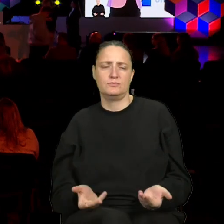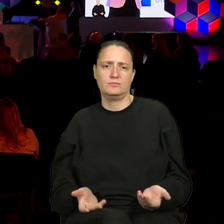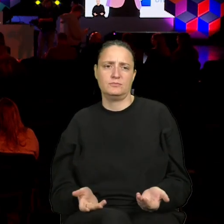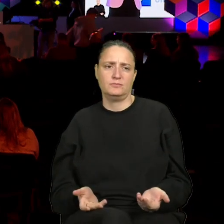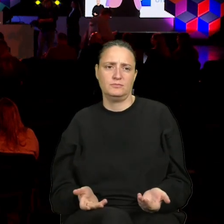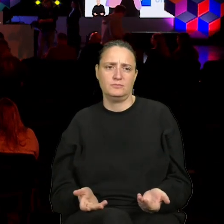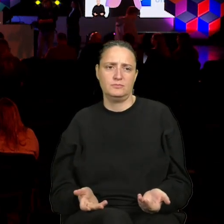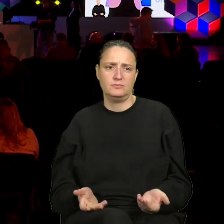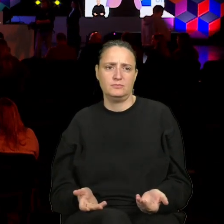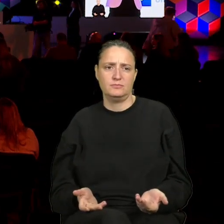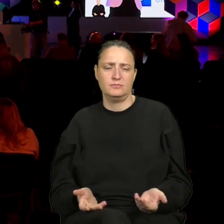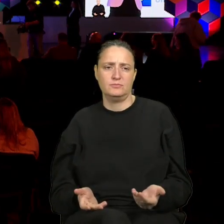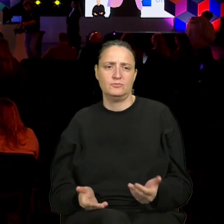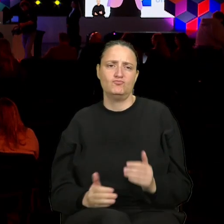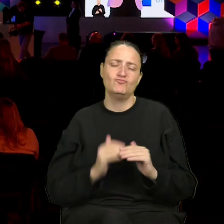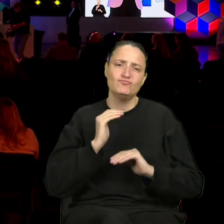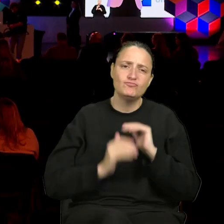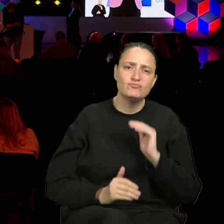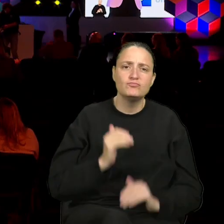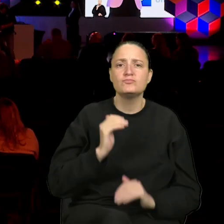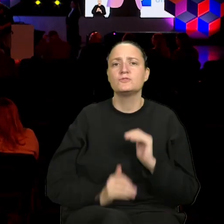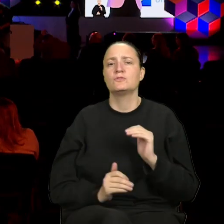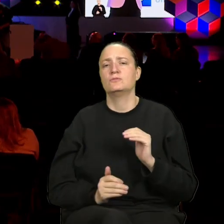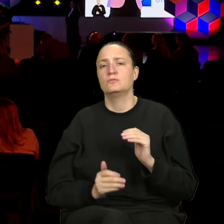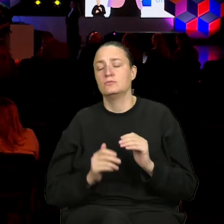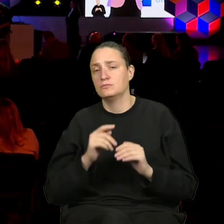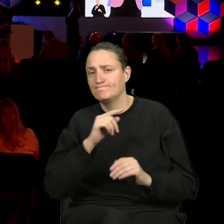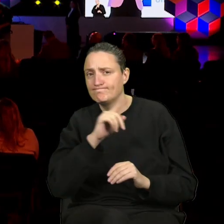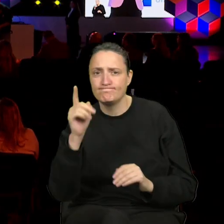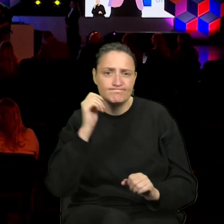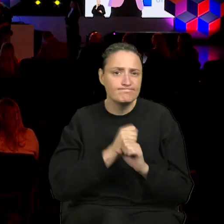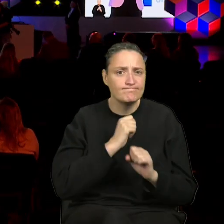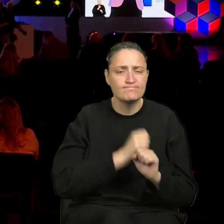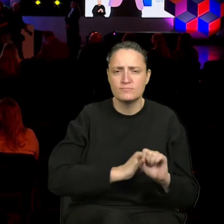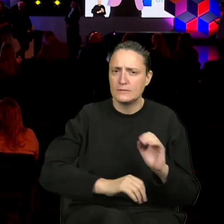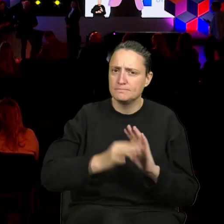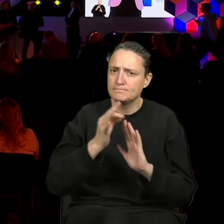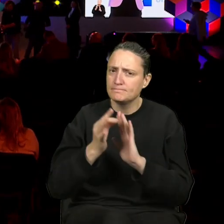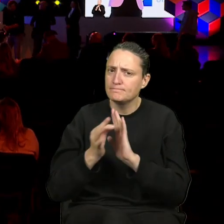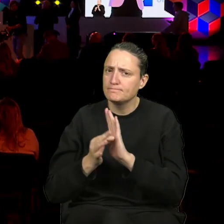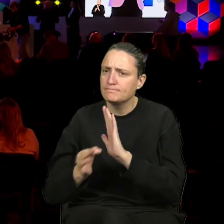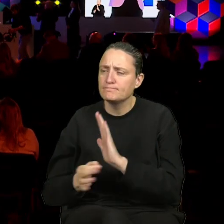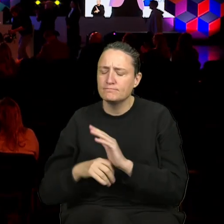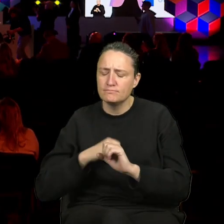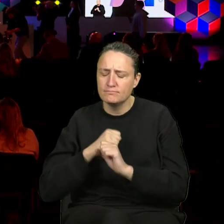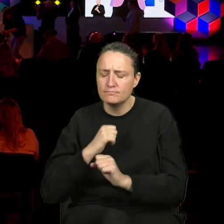Dziękuję Państwu za pracę, konsekwencję i gotowość, aby dzielić się swoim doświadczeniem.